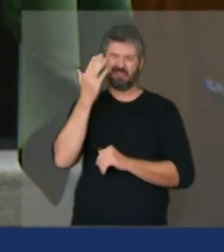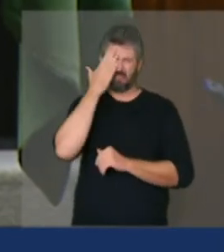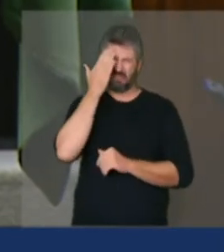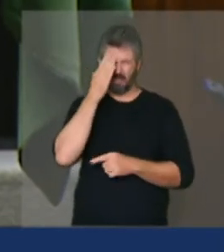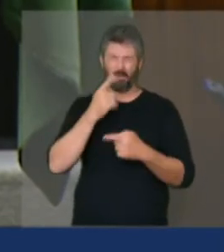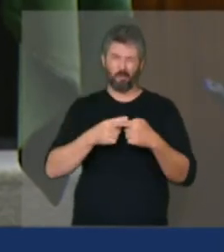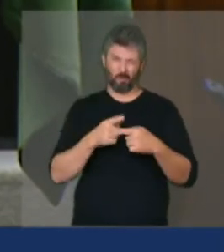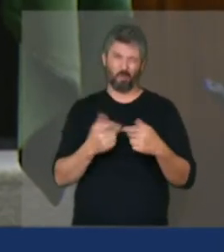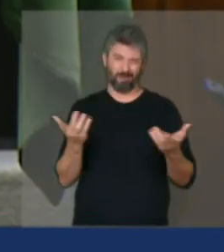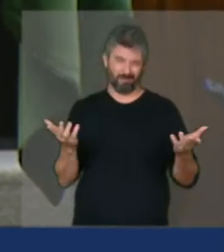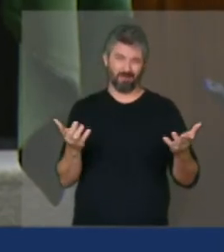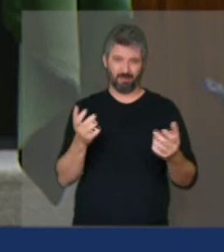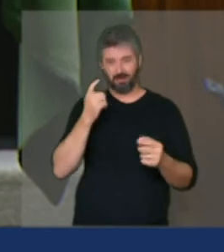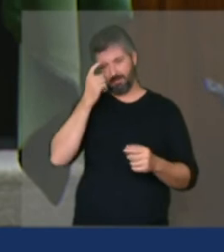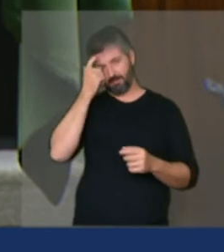? ALÉM DE GENOCÍDIO, QUE